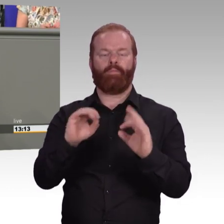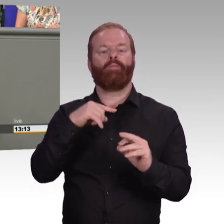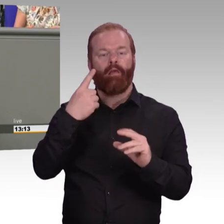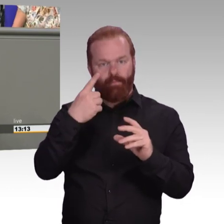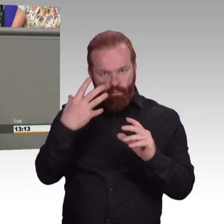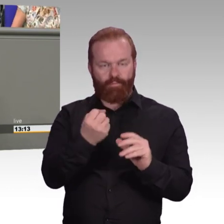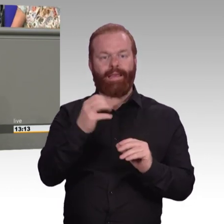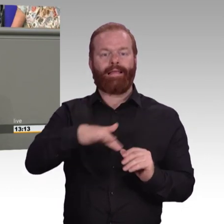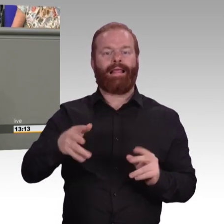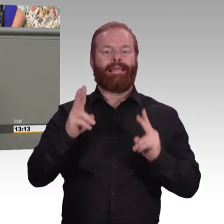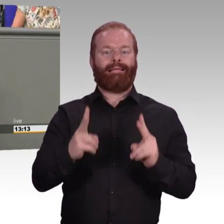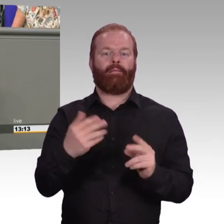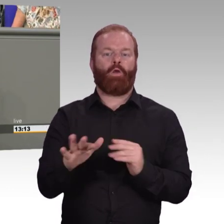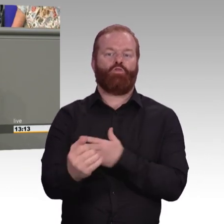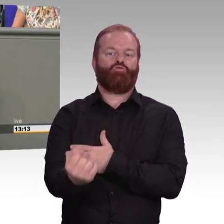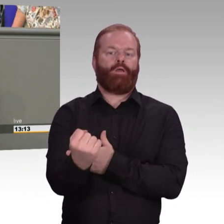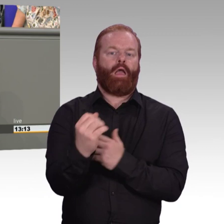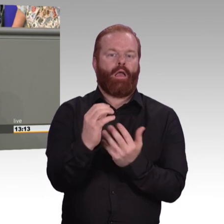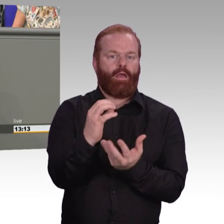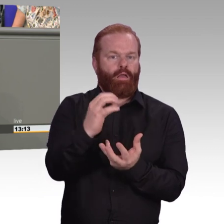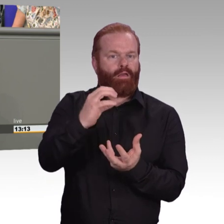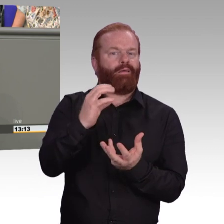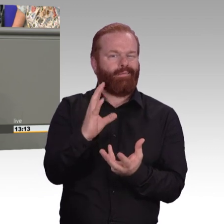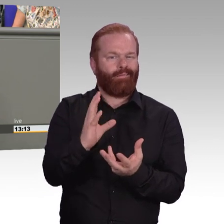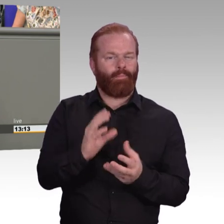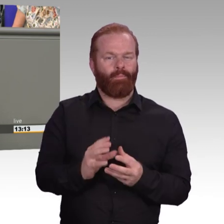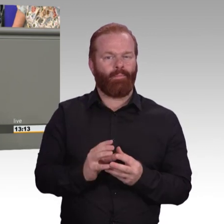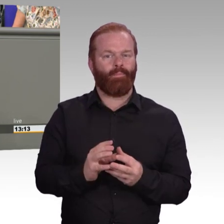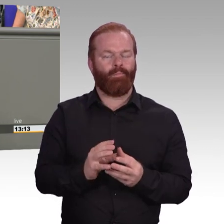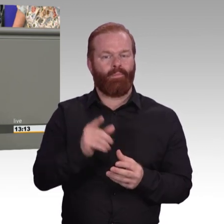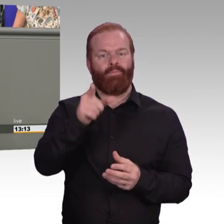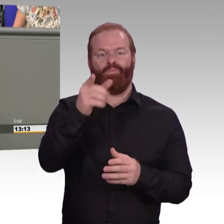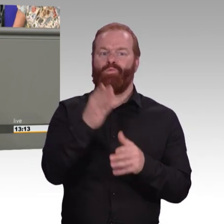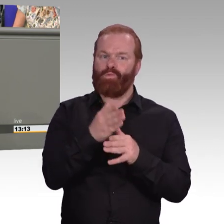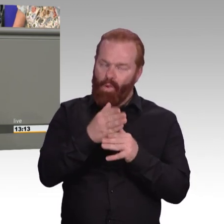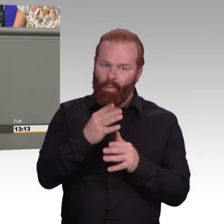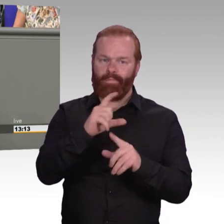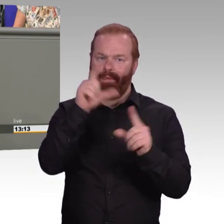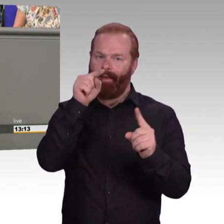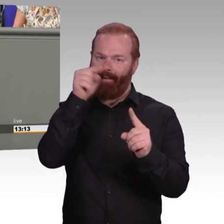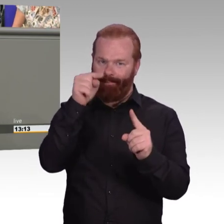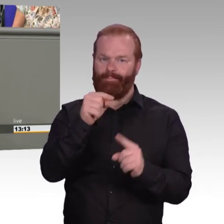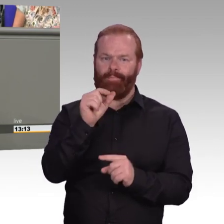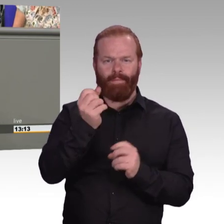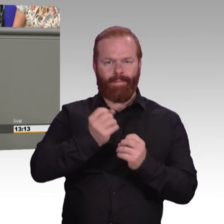Sondern, dass wir dann am Ende auch gefragt werden, ob wir das, was wir vorgeben zu tun, auch tatsächlich erreichen.